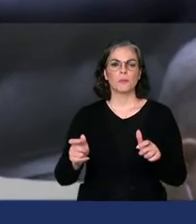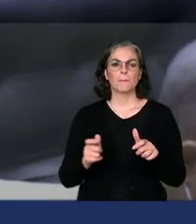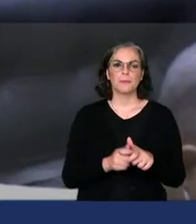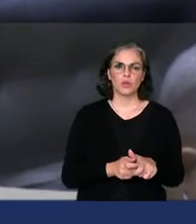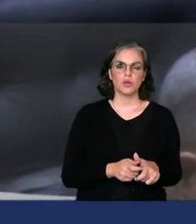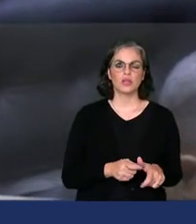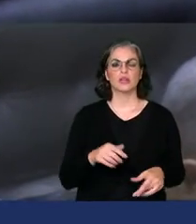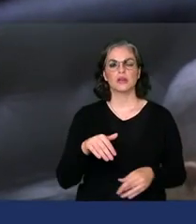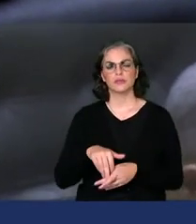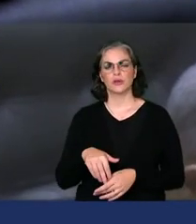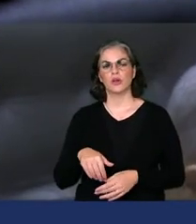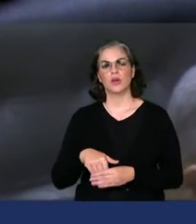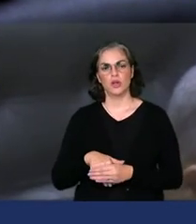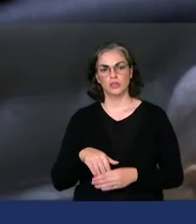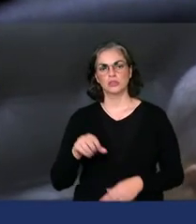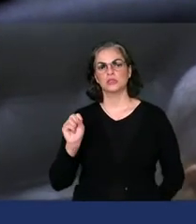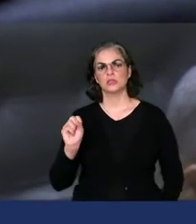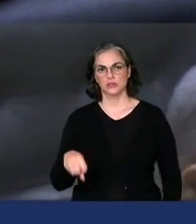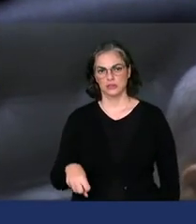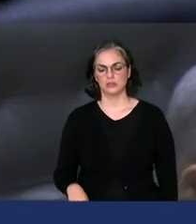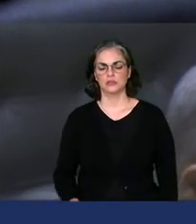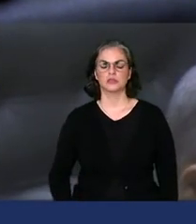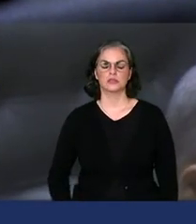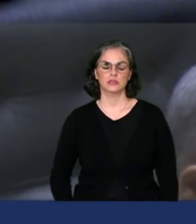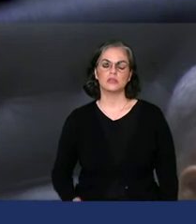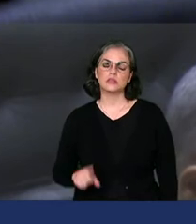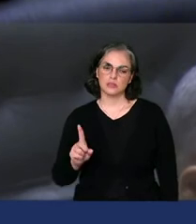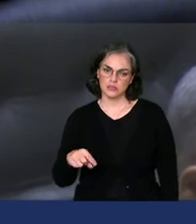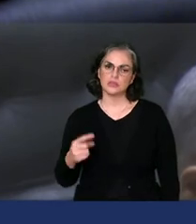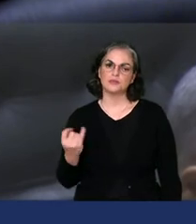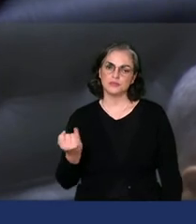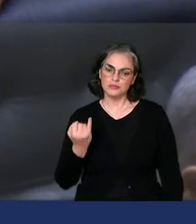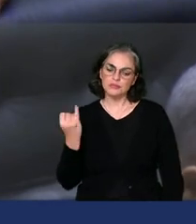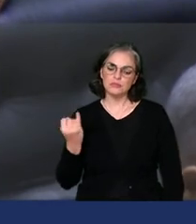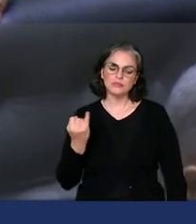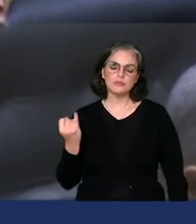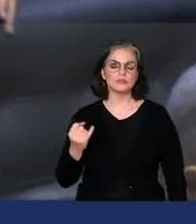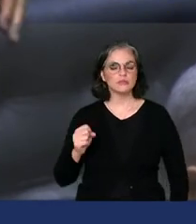PRESIDENTE, A MINORIA VOTA SIM . EU ACHO IMPORTANTE DEFENDER OS TRABALHADORES E TRABALHADORAS DA SEGURANÇA